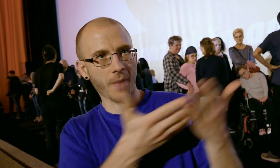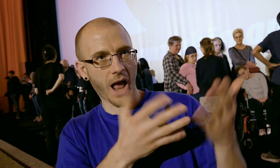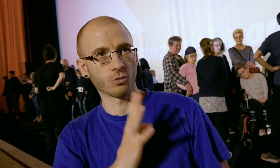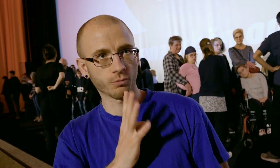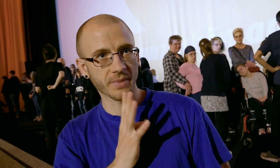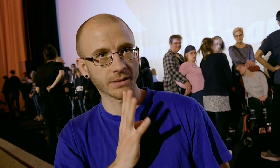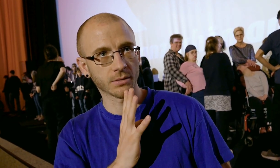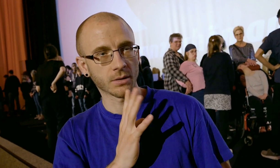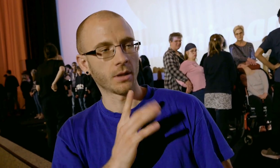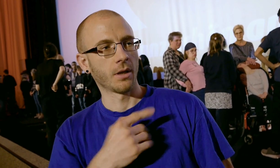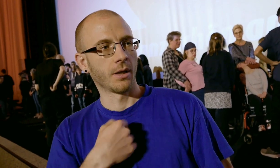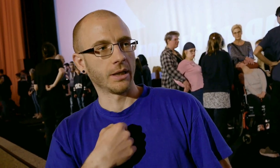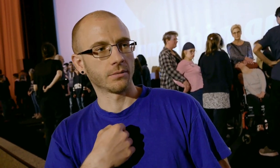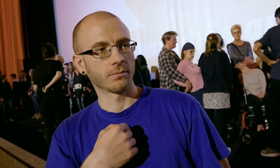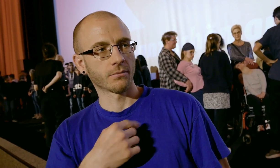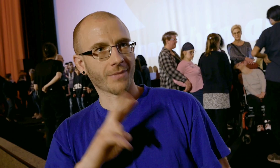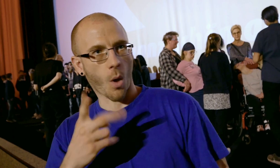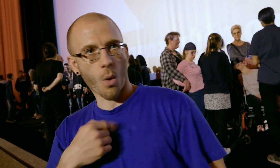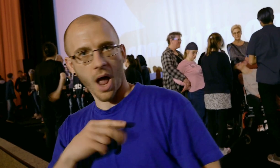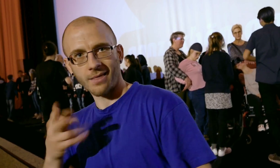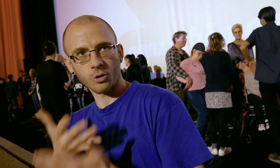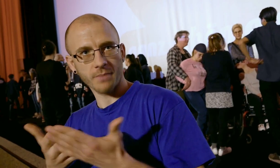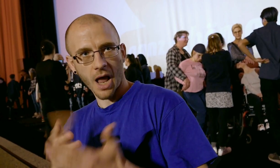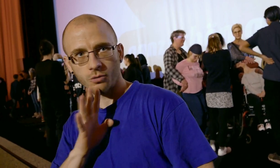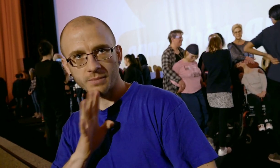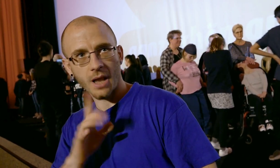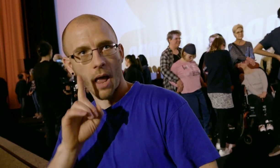unterschiedliche Sprachen sprechen.